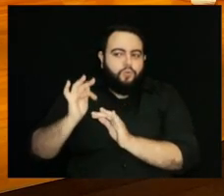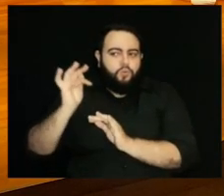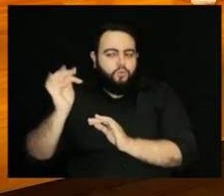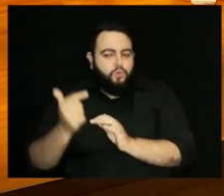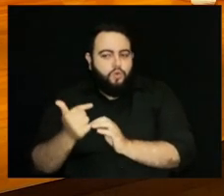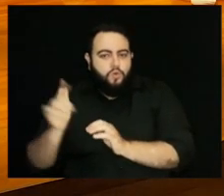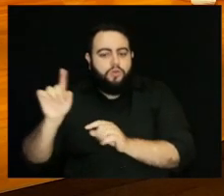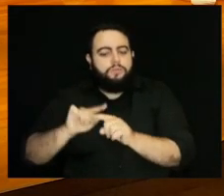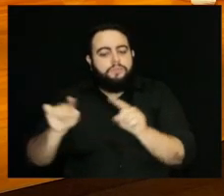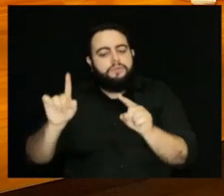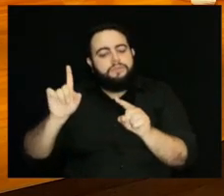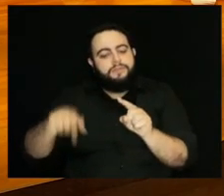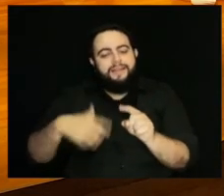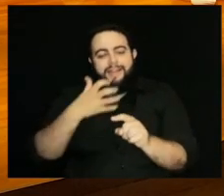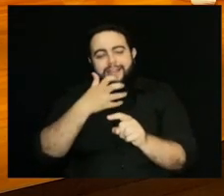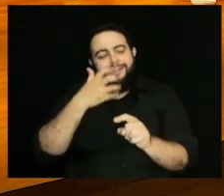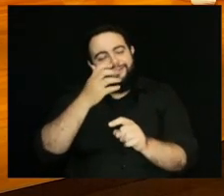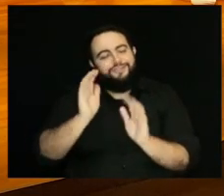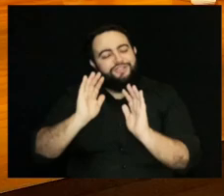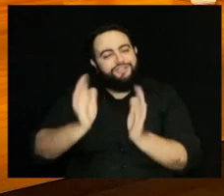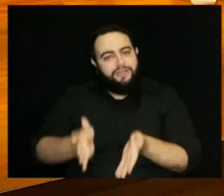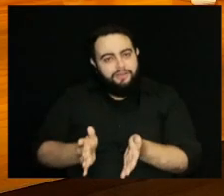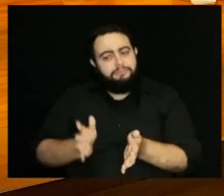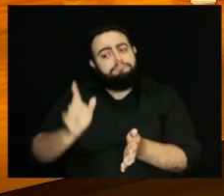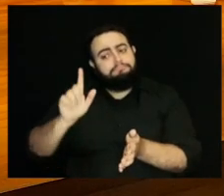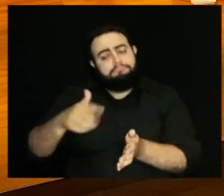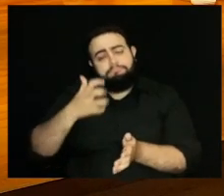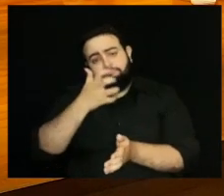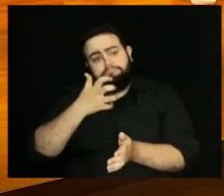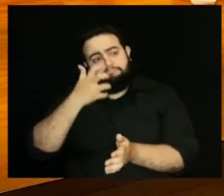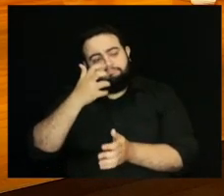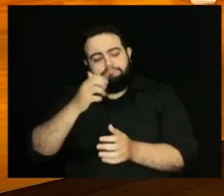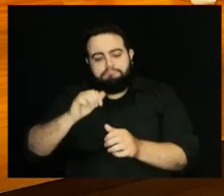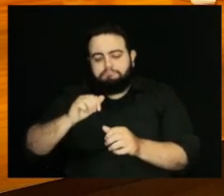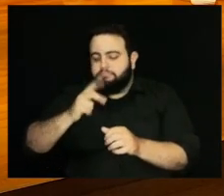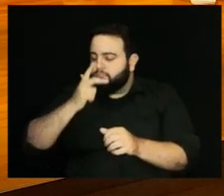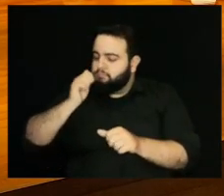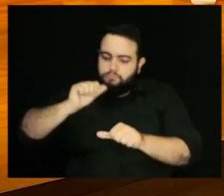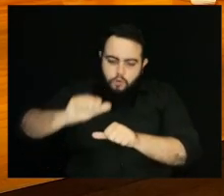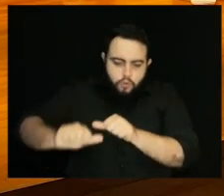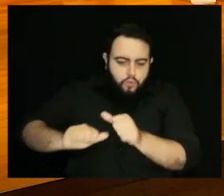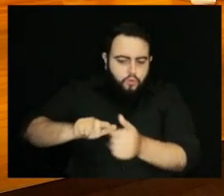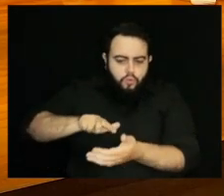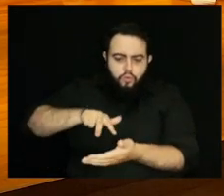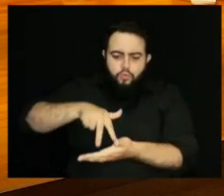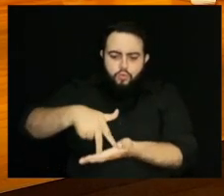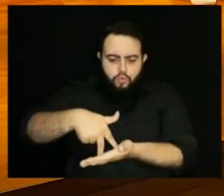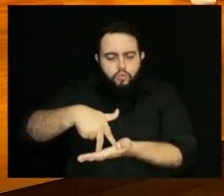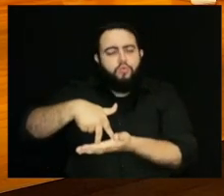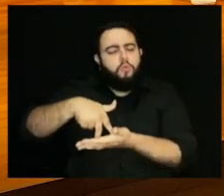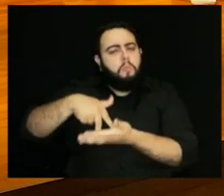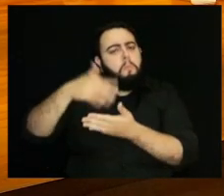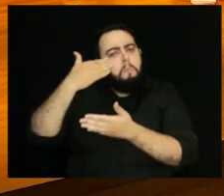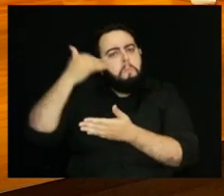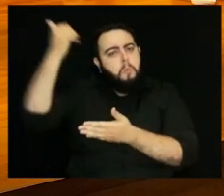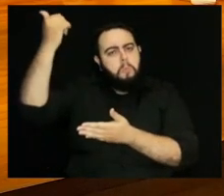crianças prodígios são cantoras, cantoras que se tornam muito populares e que são já muito